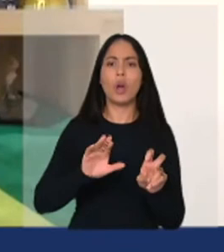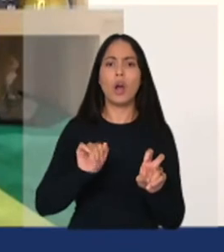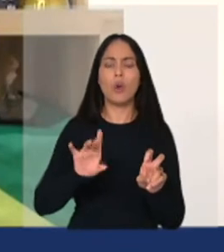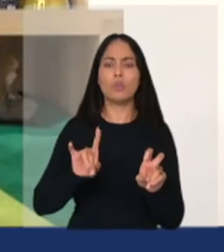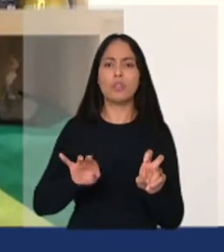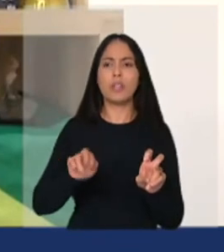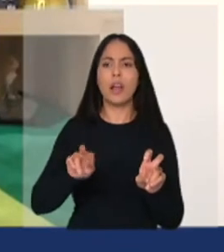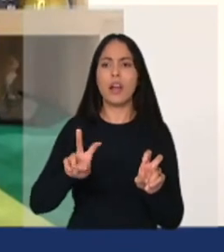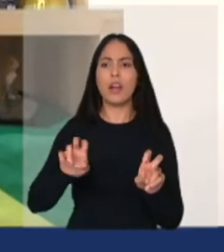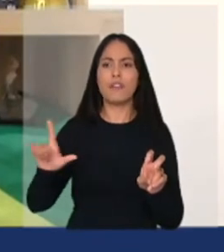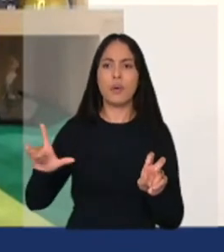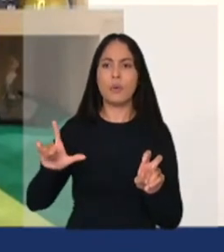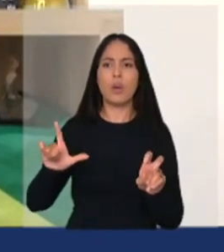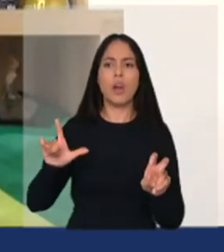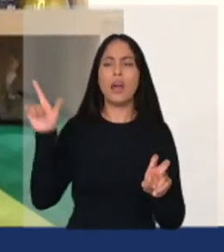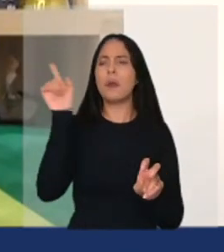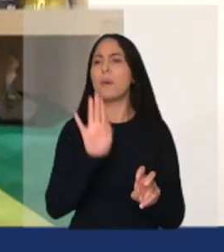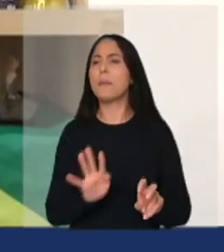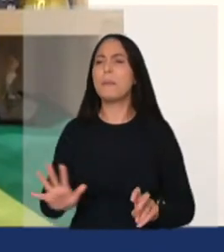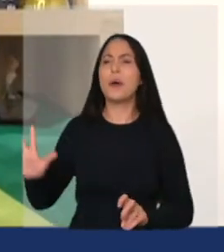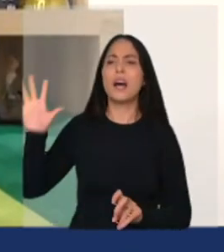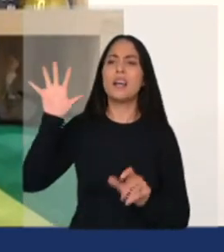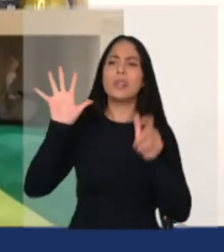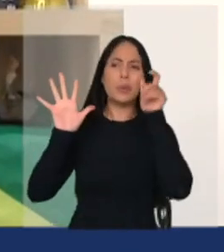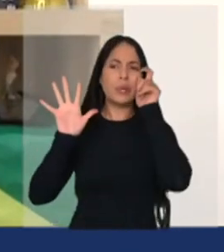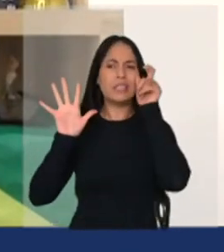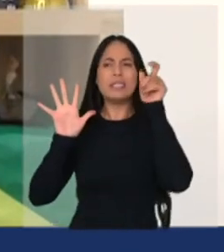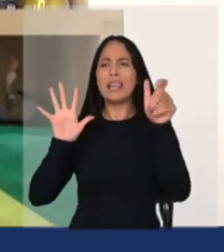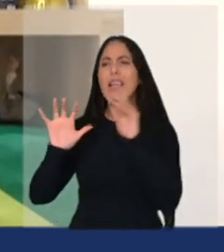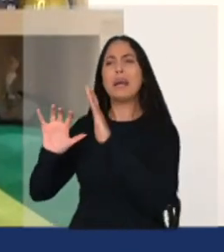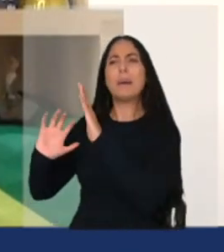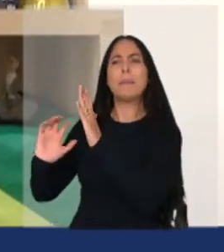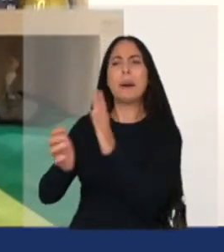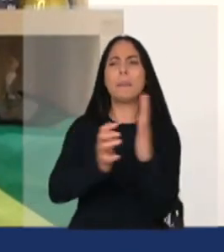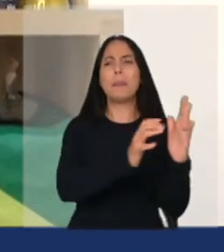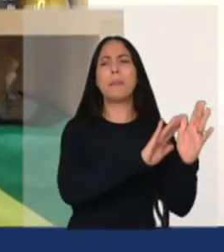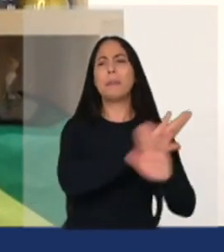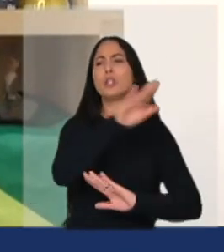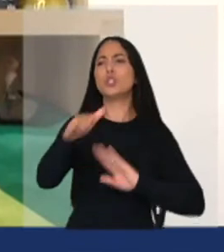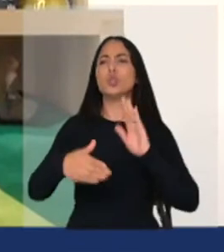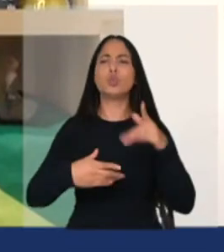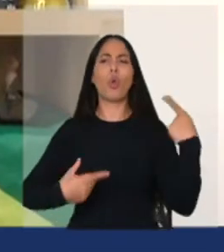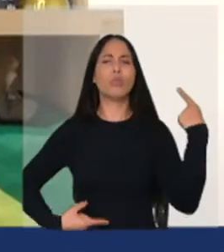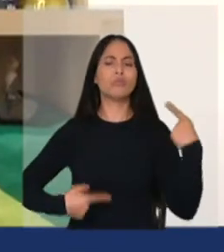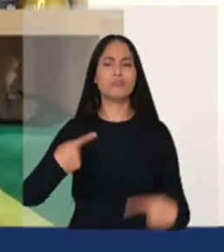AUD TAVEL, DEVERIA SER UMA PAUTA NACIONAL, E DE INTERESSE DE TODOS OS PARTIDOS E DE TODOS OS POLÍTICOS,